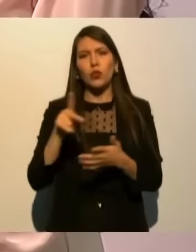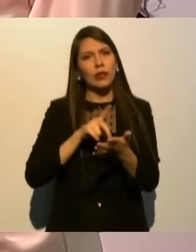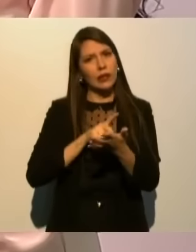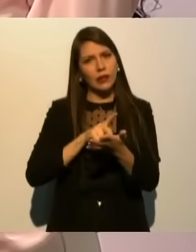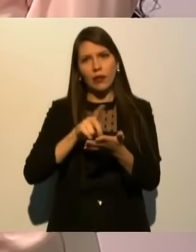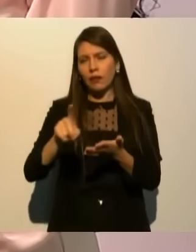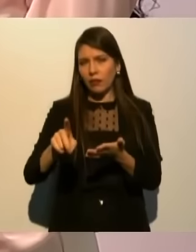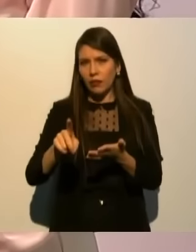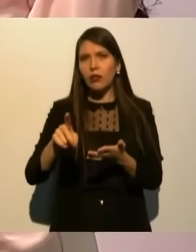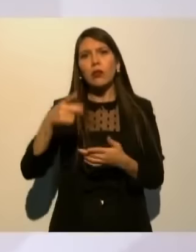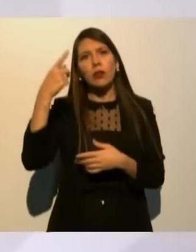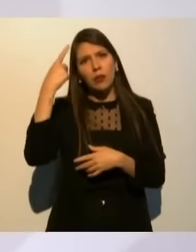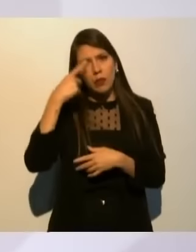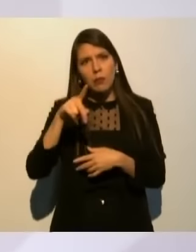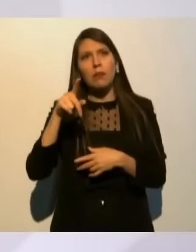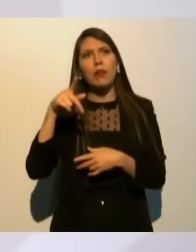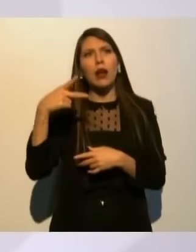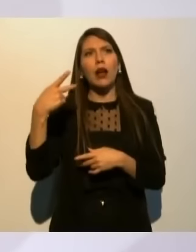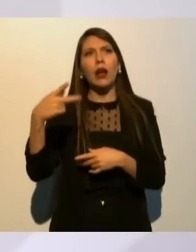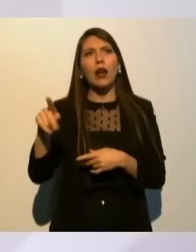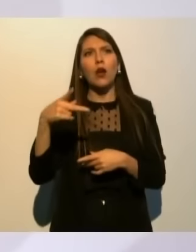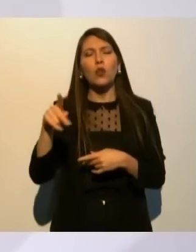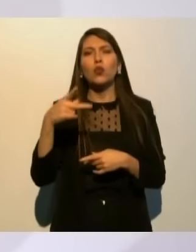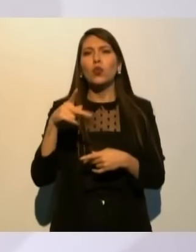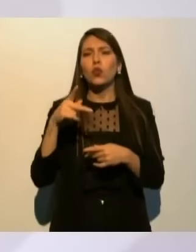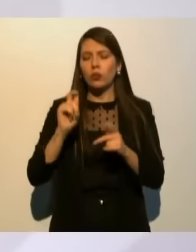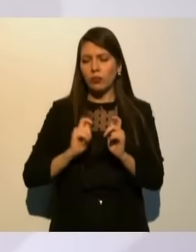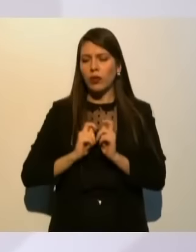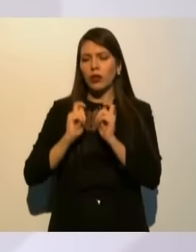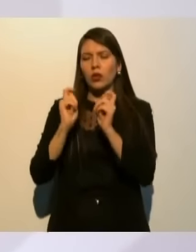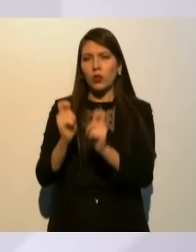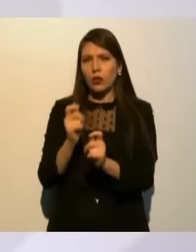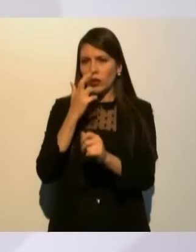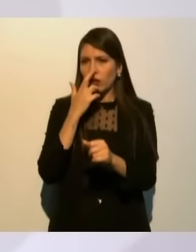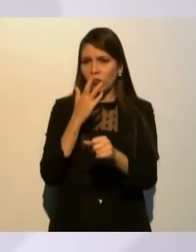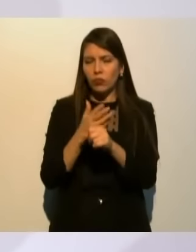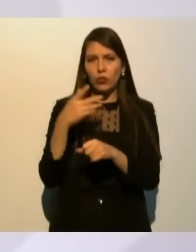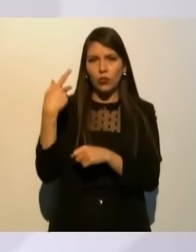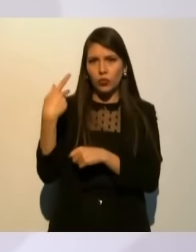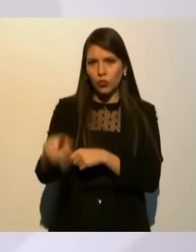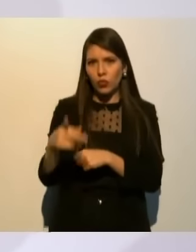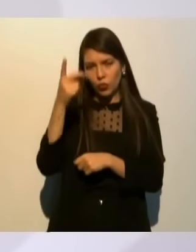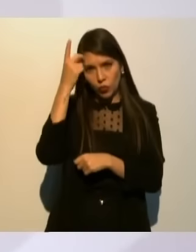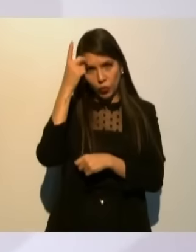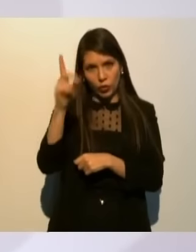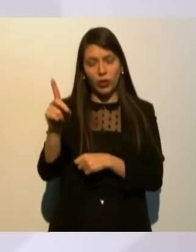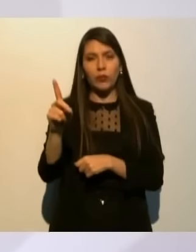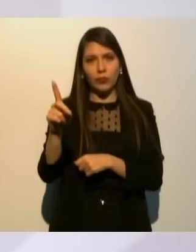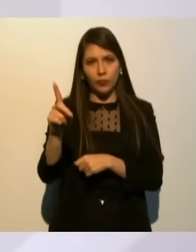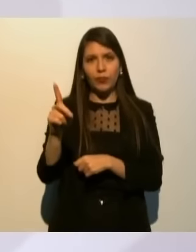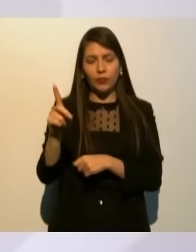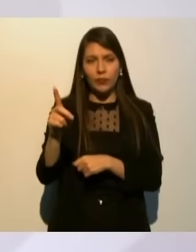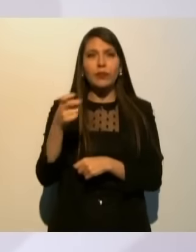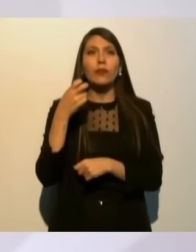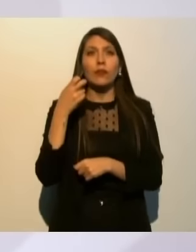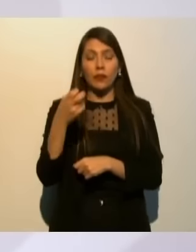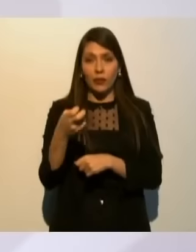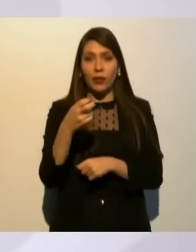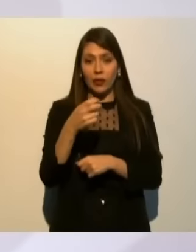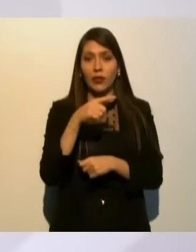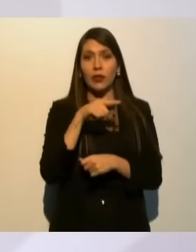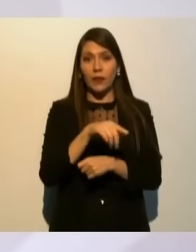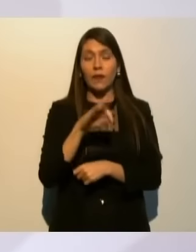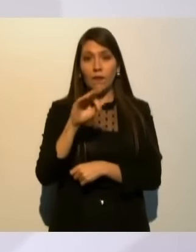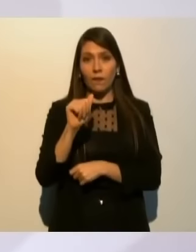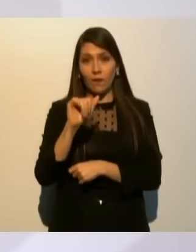con personalidad jurídica y patrimonio propio de esta manera el fondo seguirá cumpliendo su